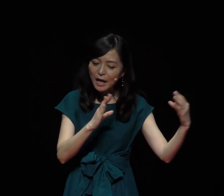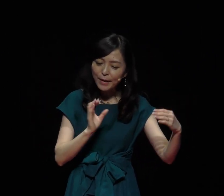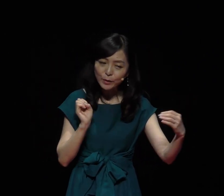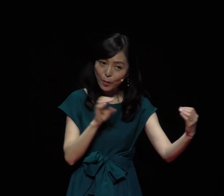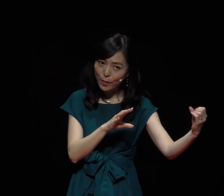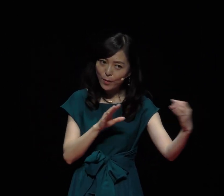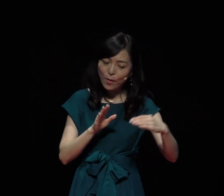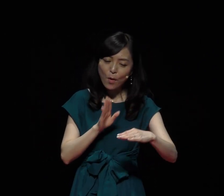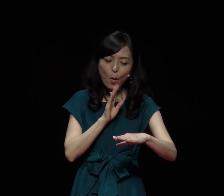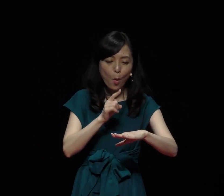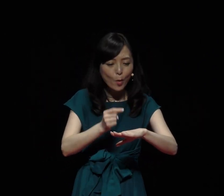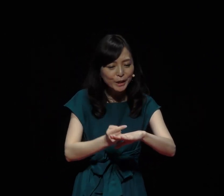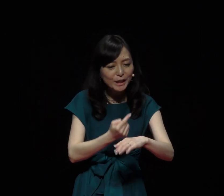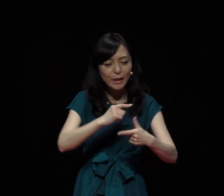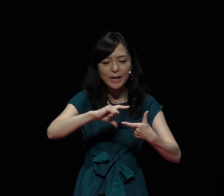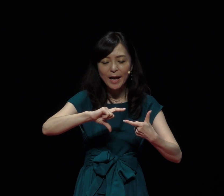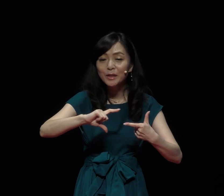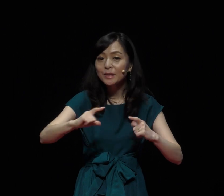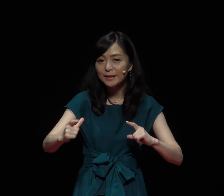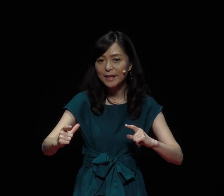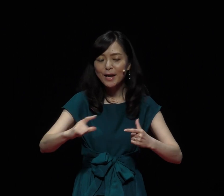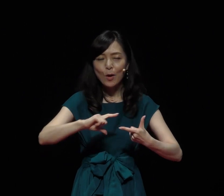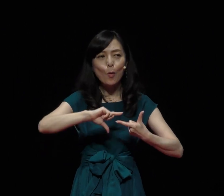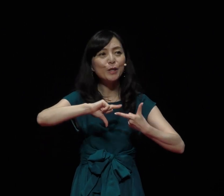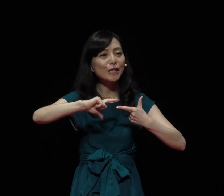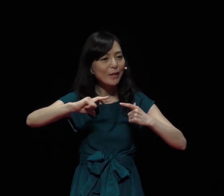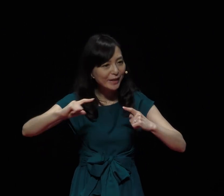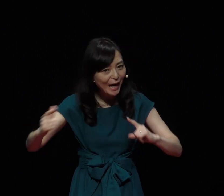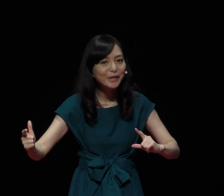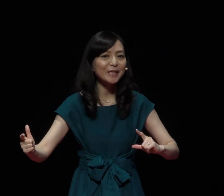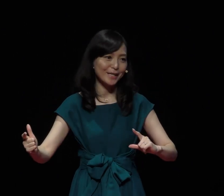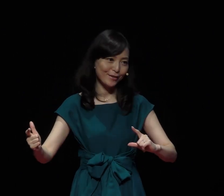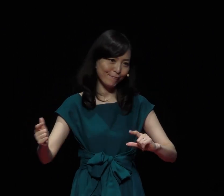no es la esencia del diálogo.